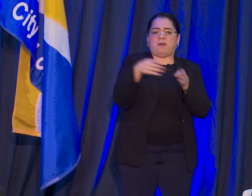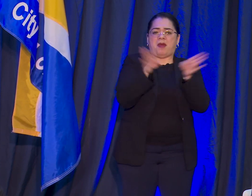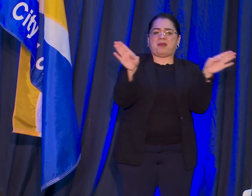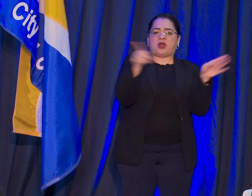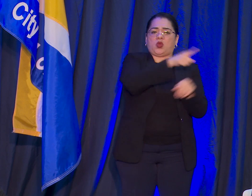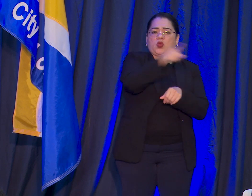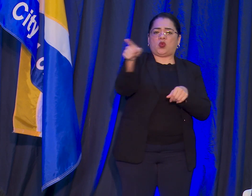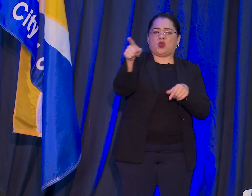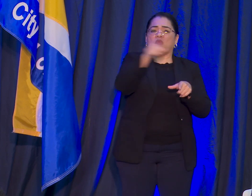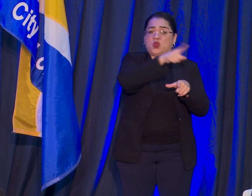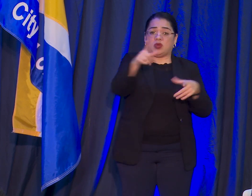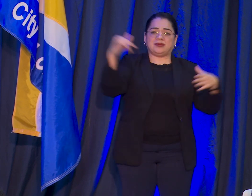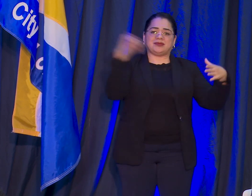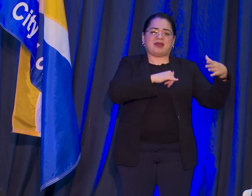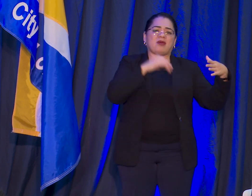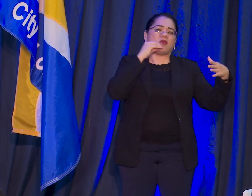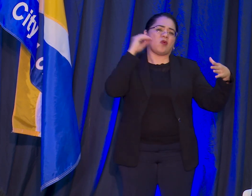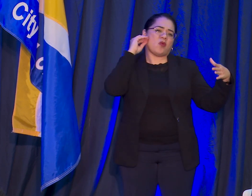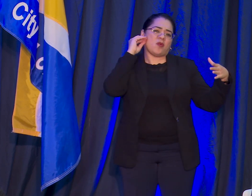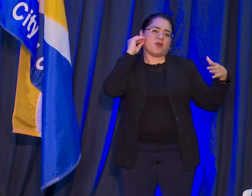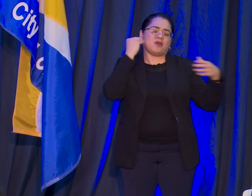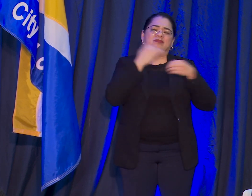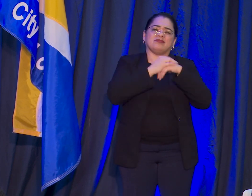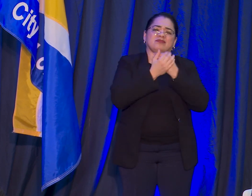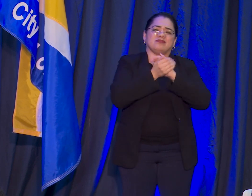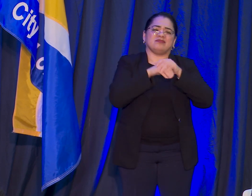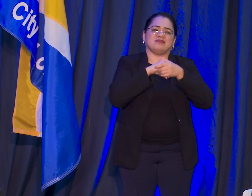en su casa Siegen a la banda sus manos yami n